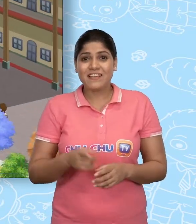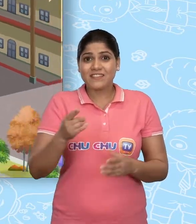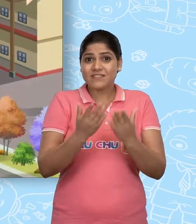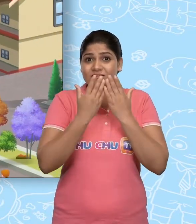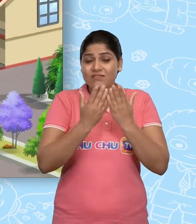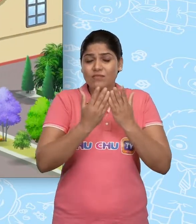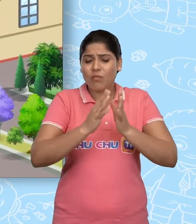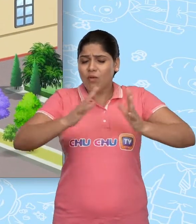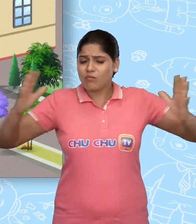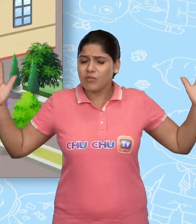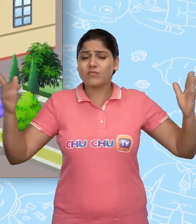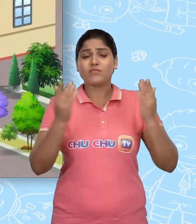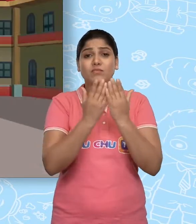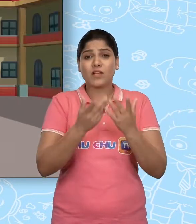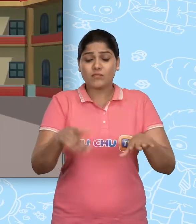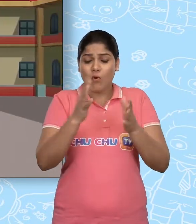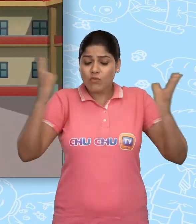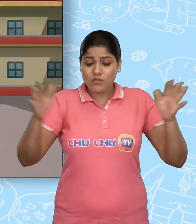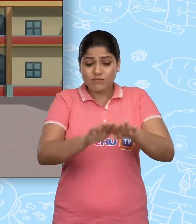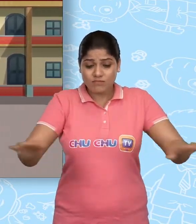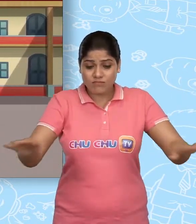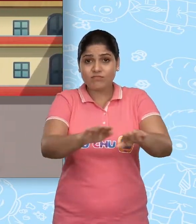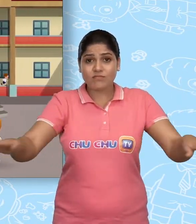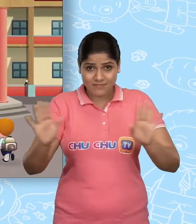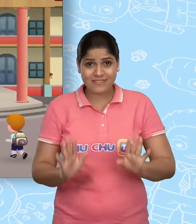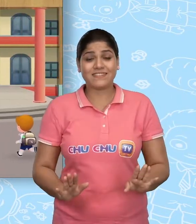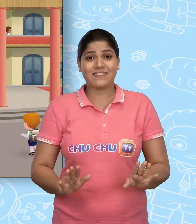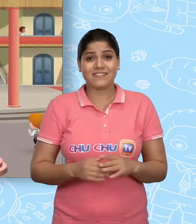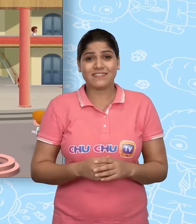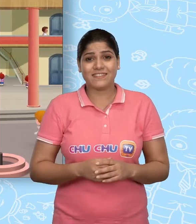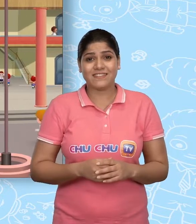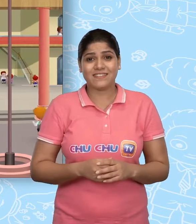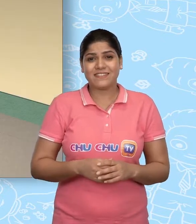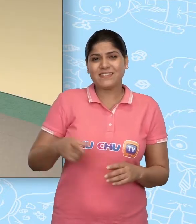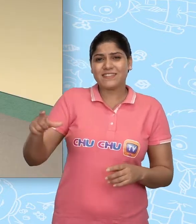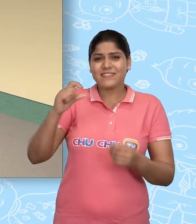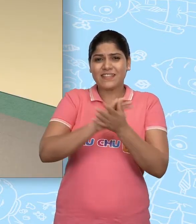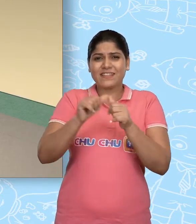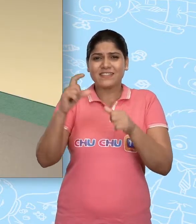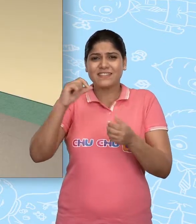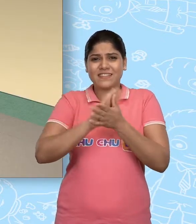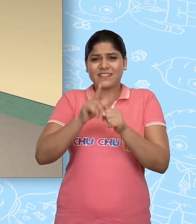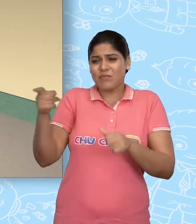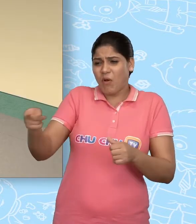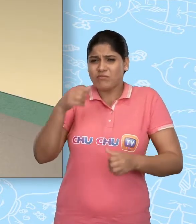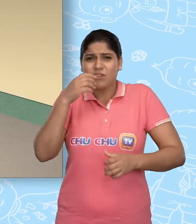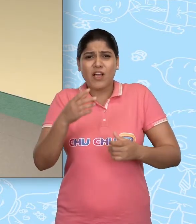वो एक बड़ा स्कूल था। जिसमे बहुत साले होलबेस थे। ChaCha बहुत शरारती था।